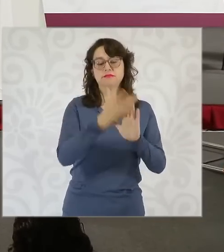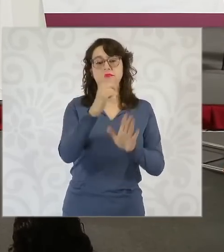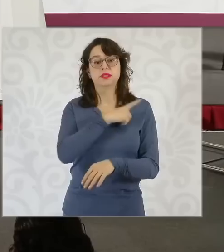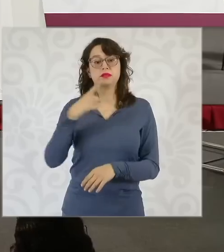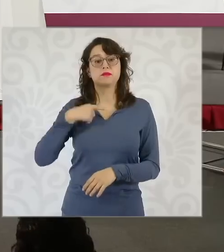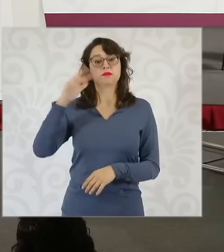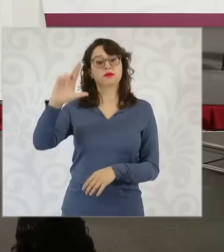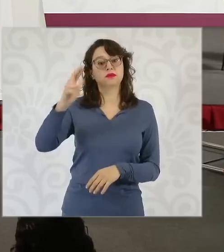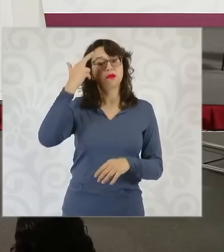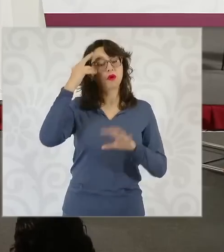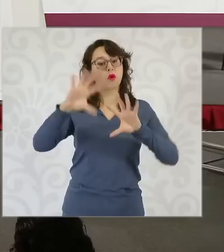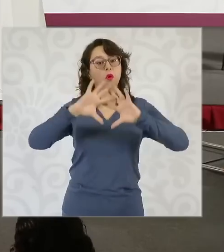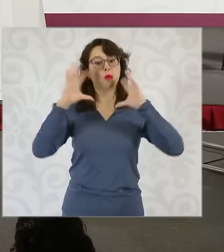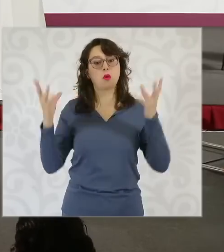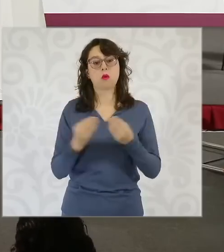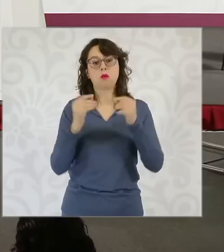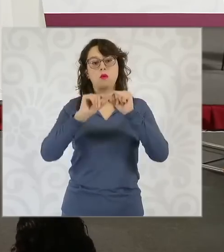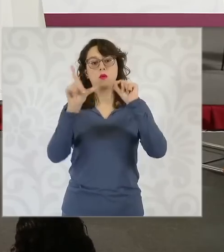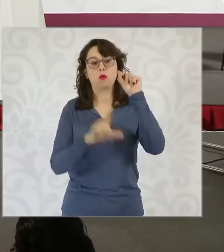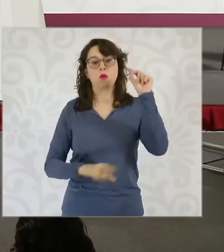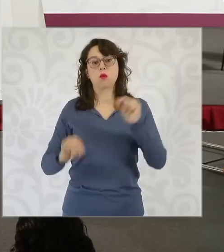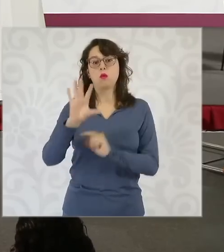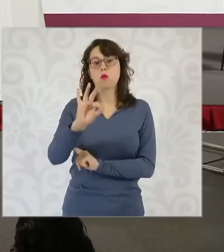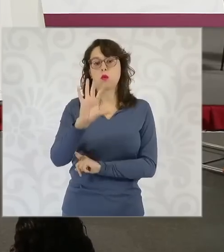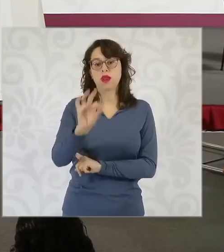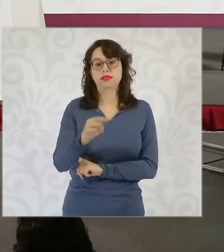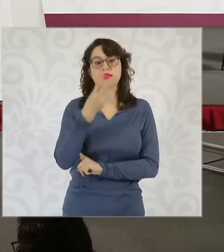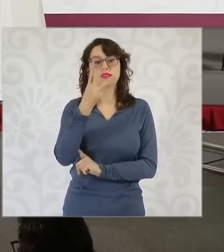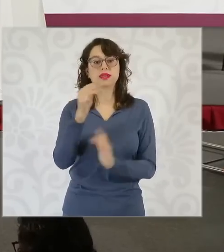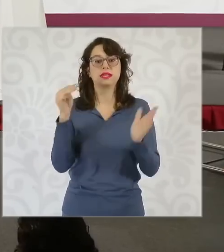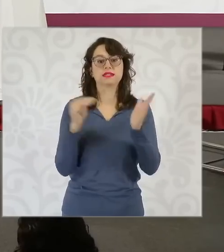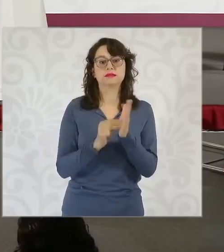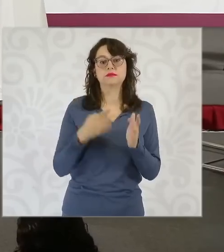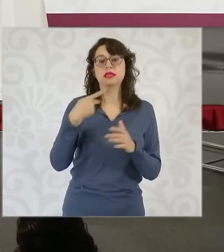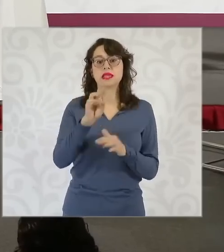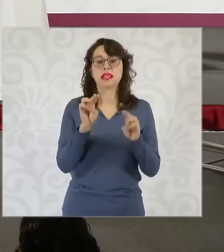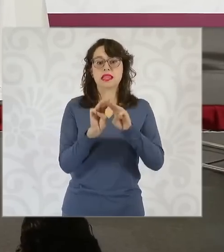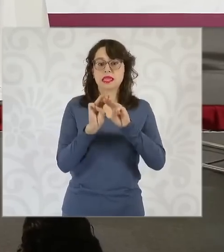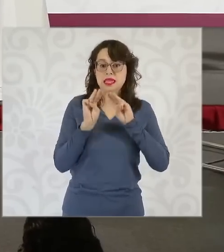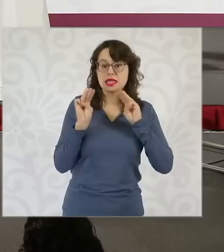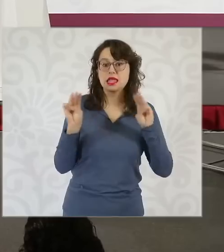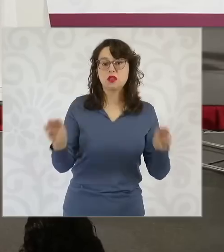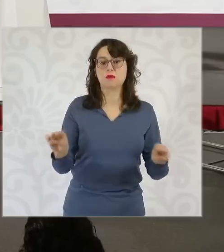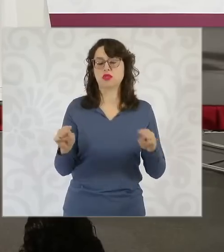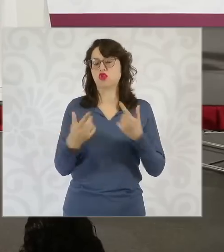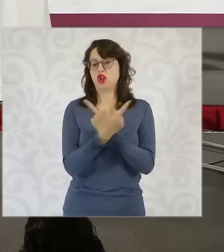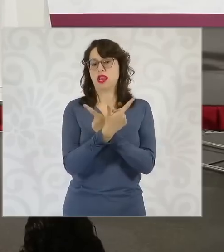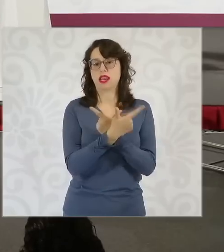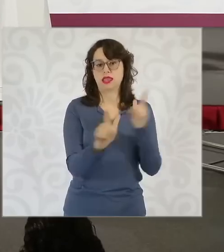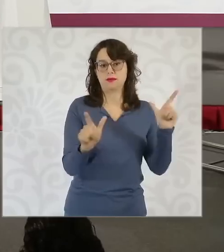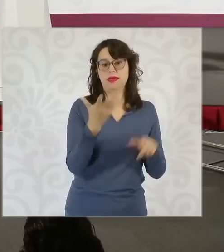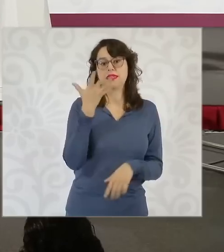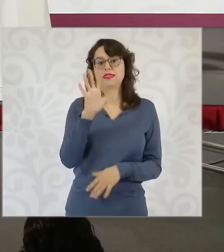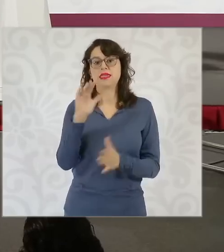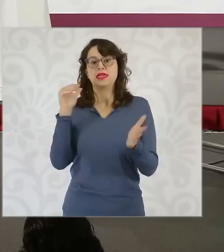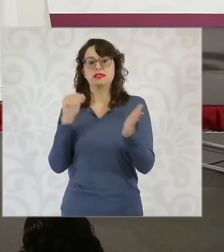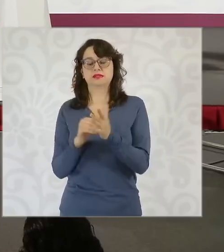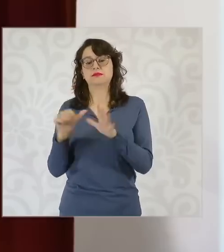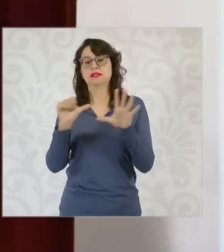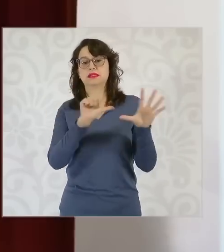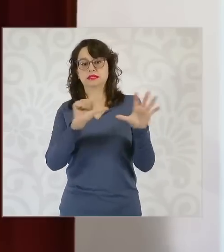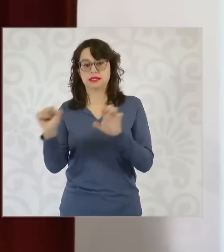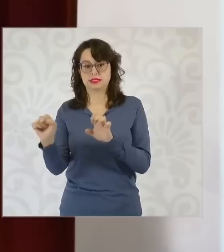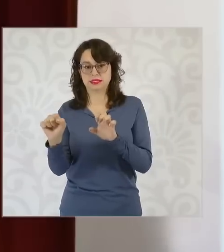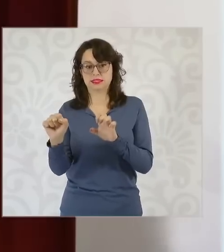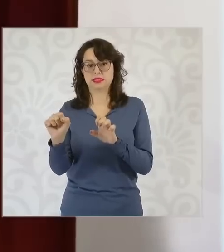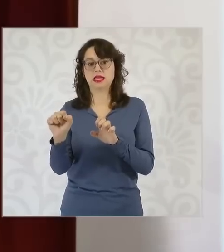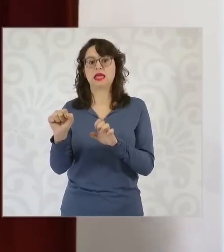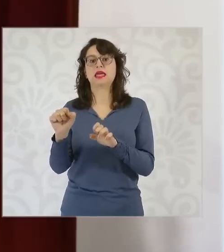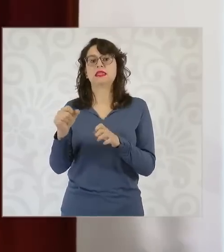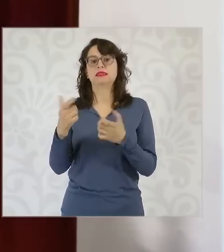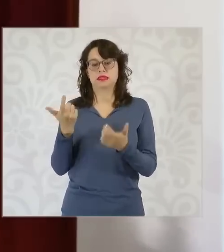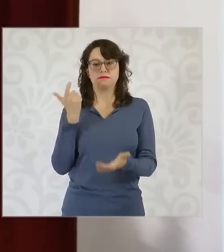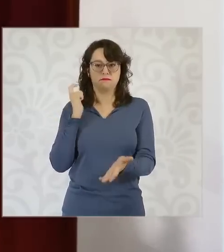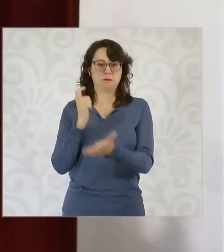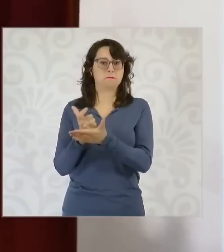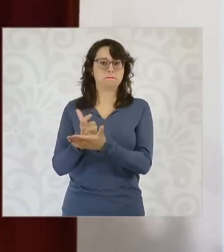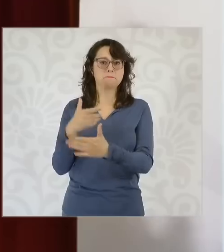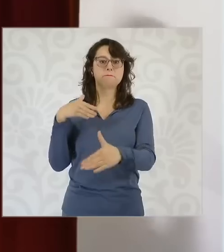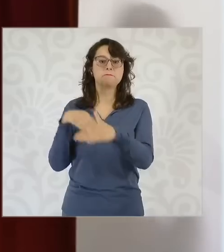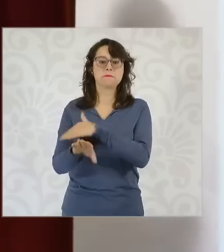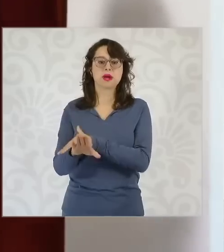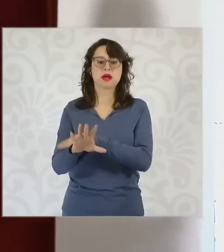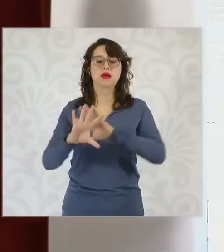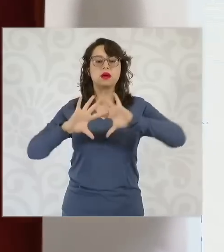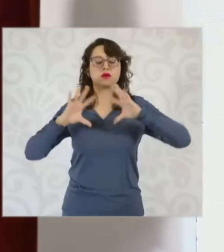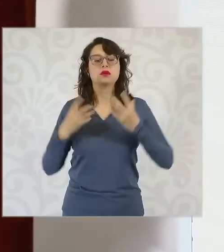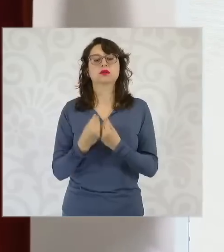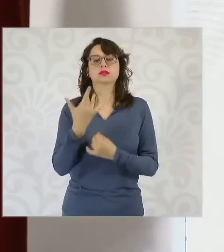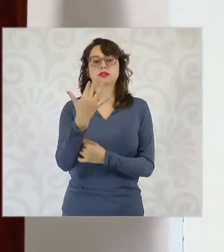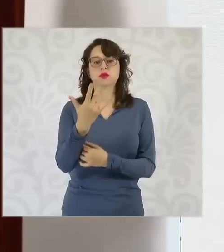43000 km en de red Federal libre de peaje 10600 de red federales de cuota que dan cerca de 54000